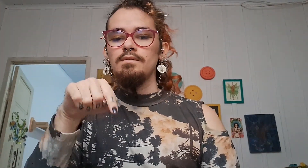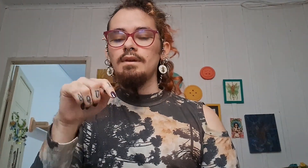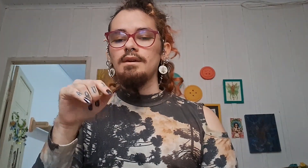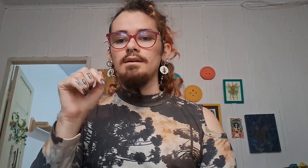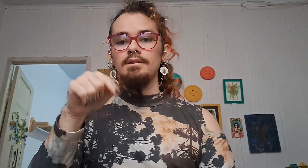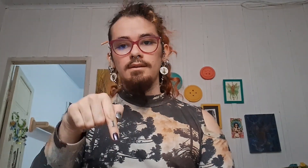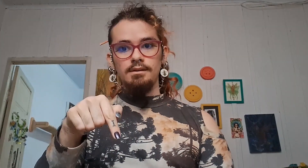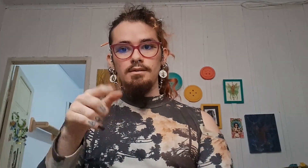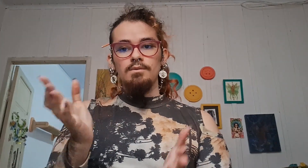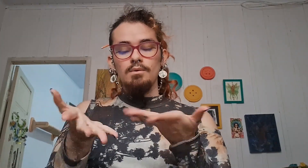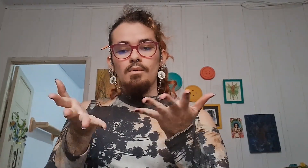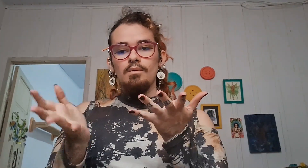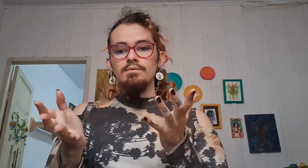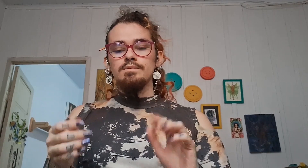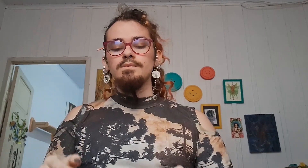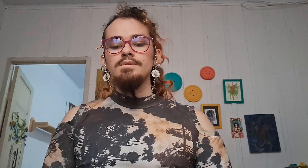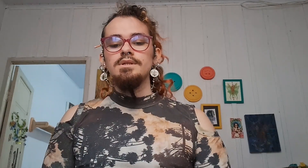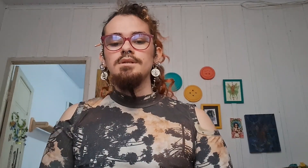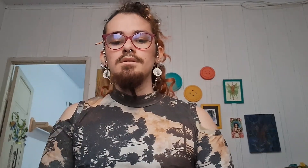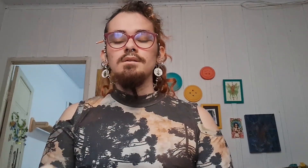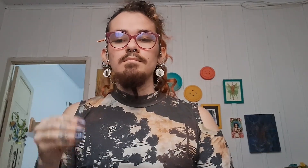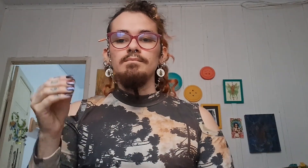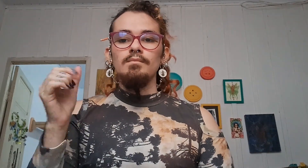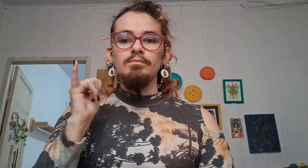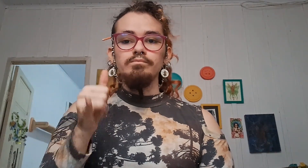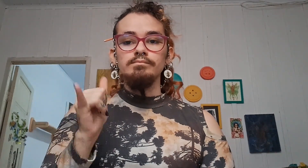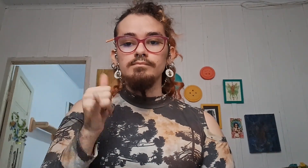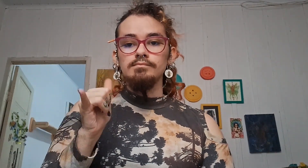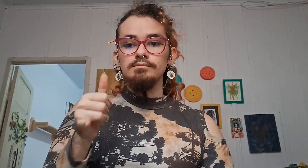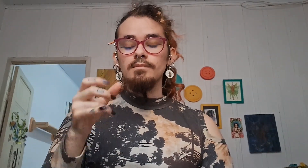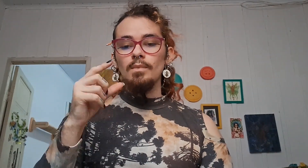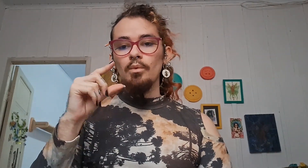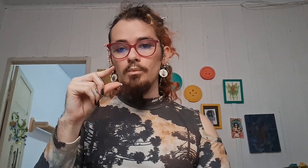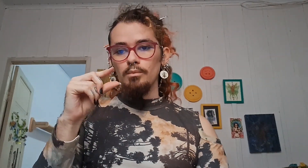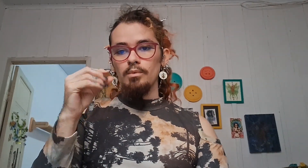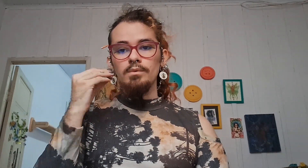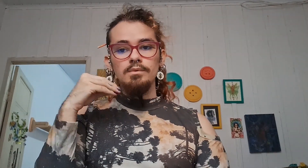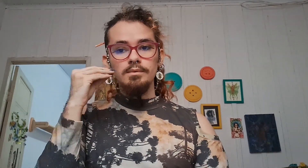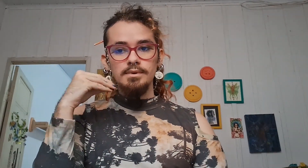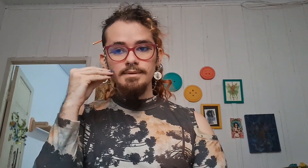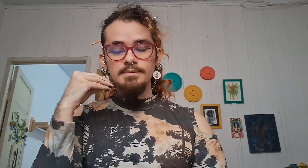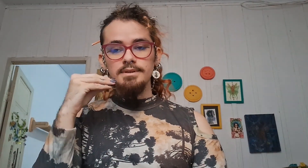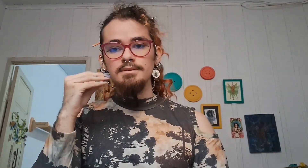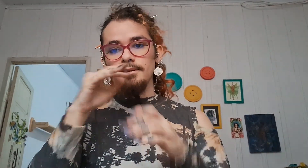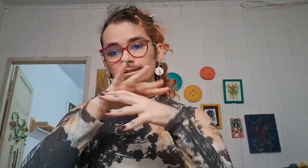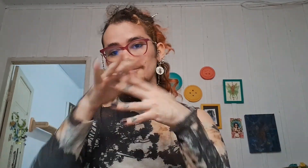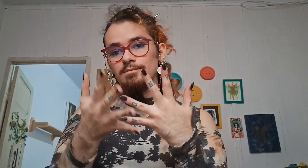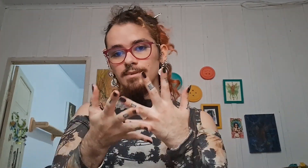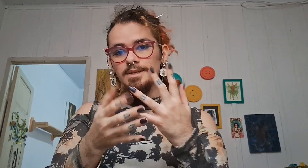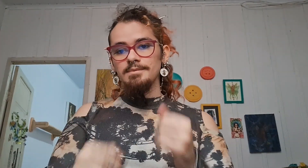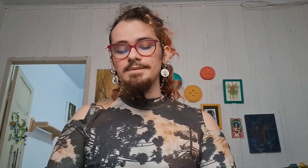e eu vim aqui hoje contar um pouco da minha experiência com libras